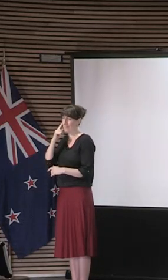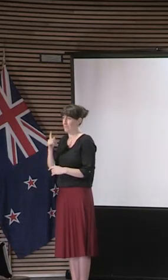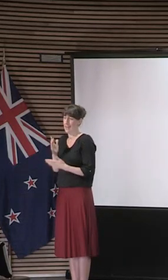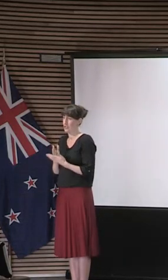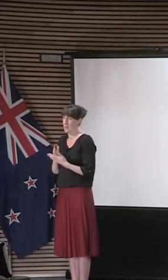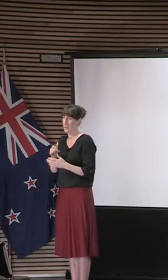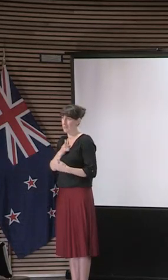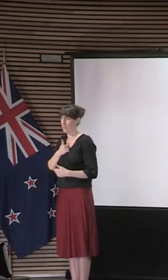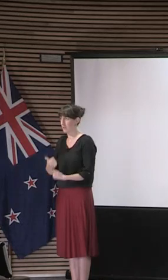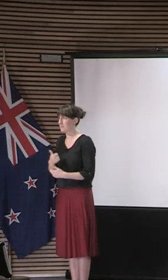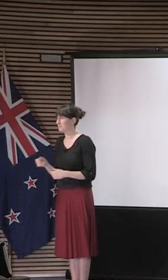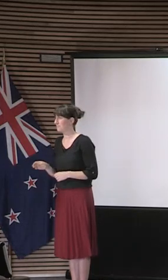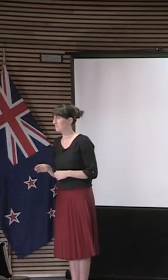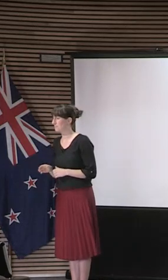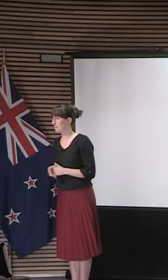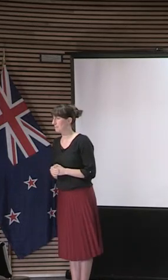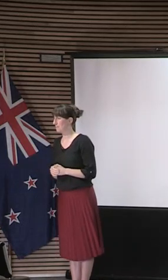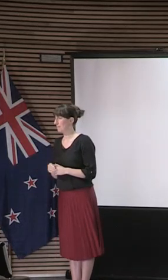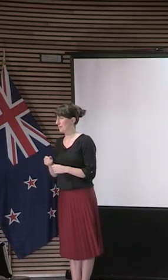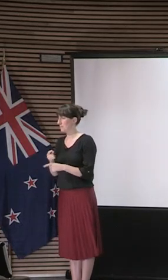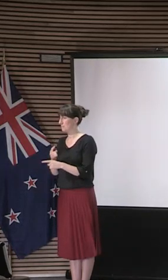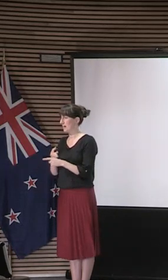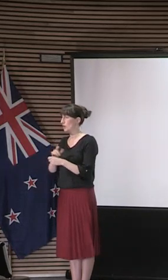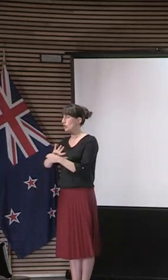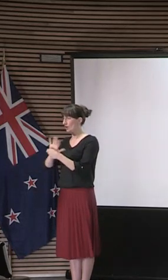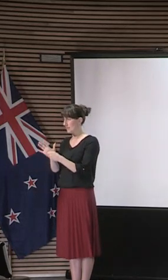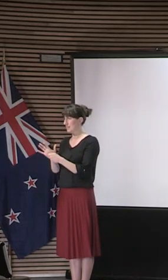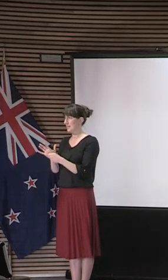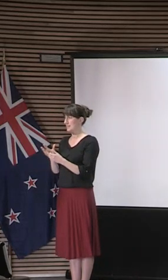tautohetohe pai rawa atu kei a tatou. Mena koinei te patai mo te waahi i tu ai tatou, na me